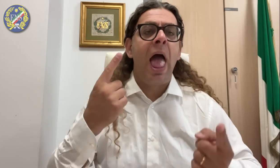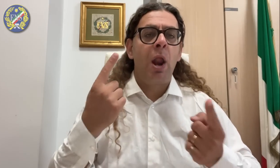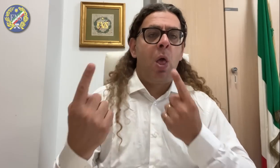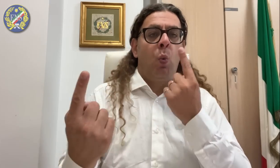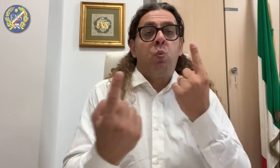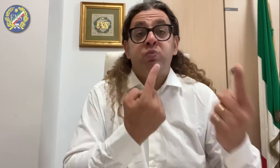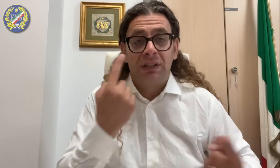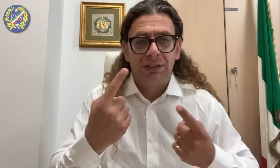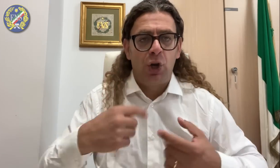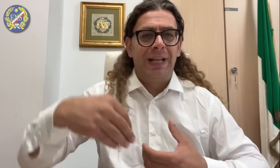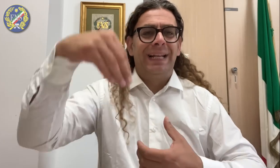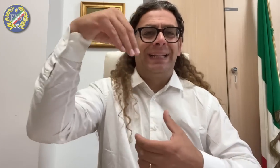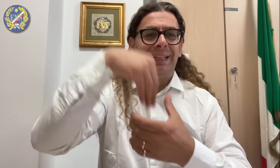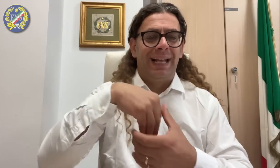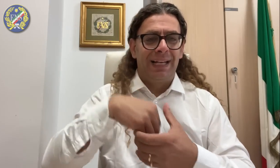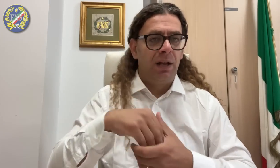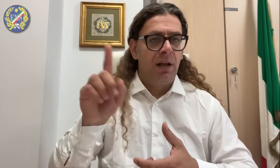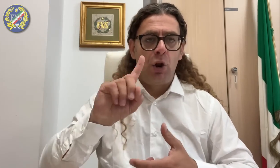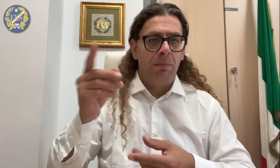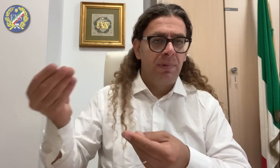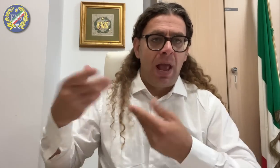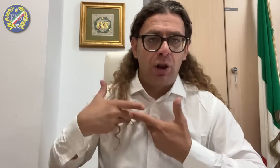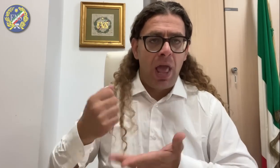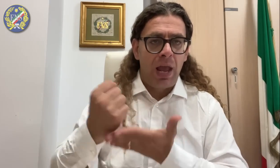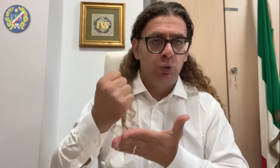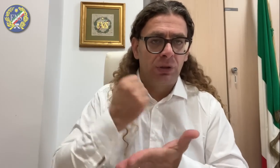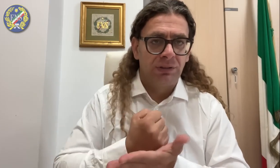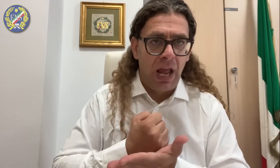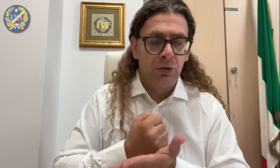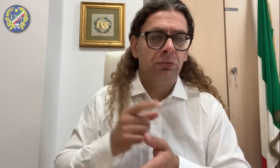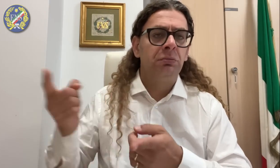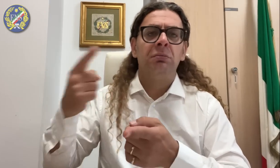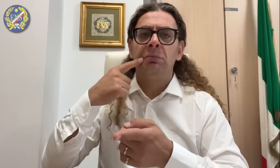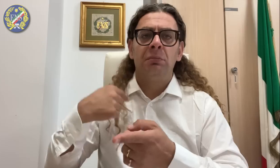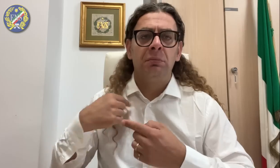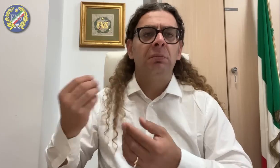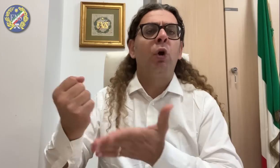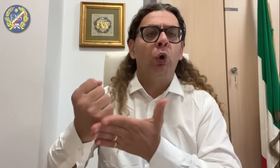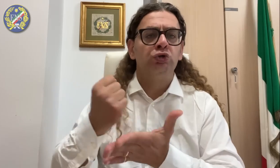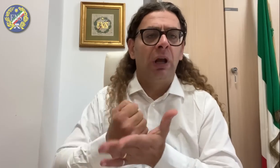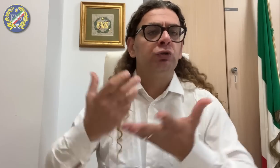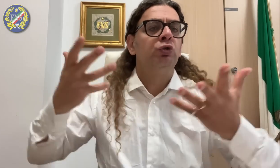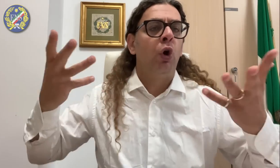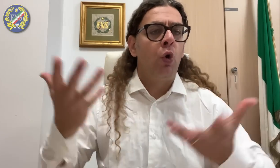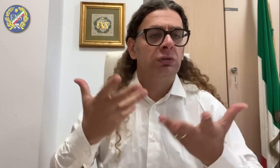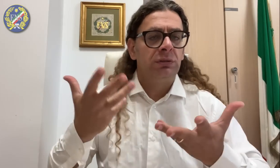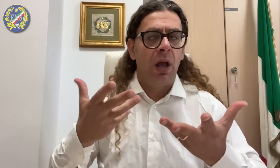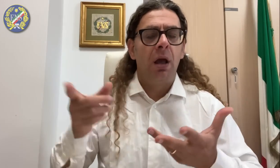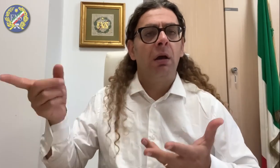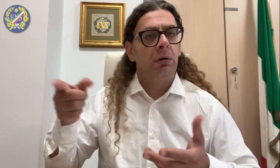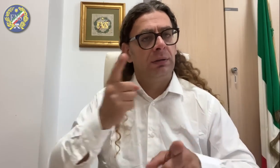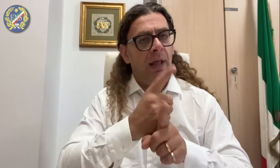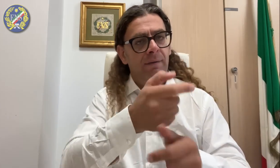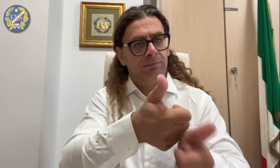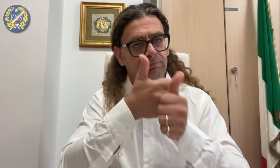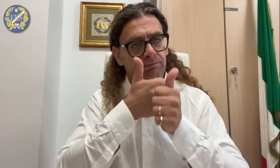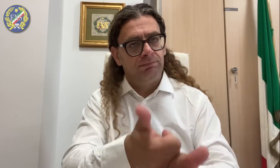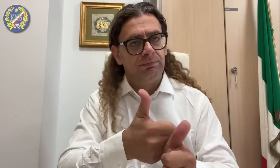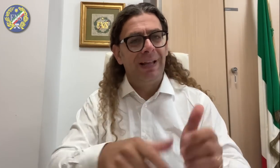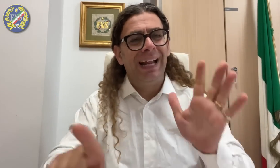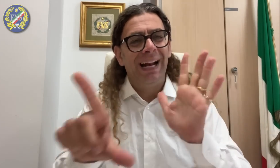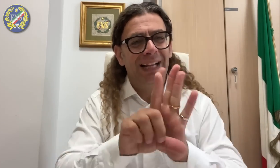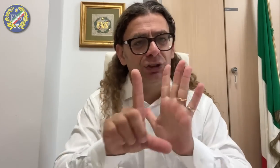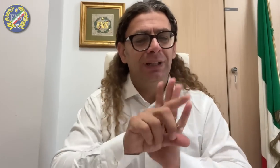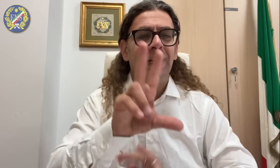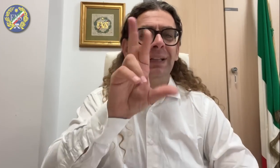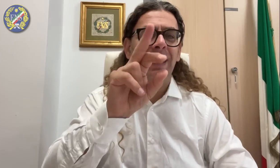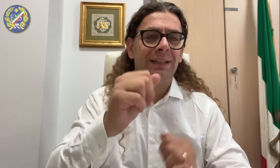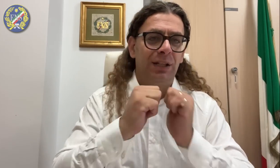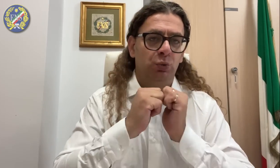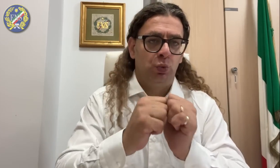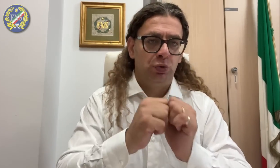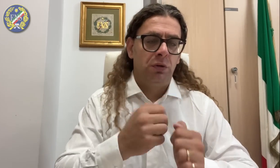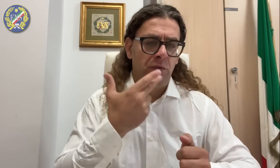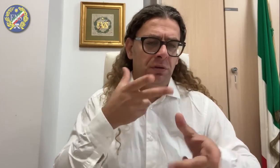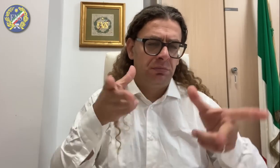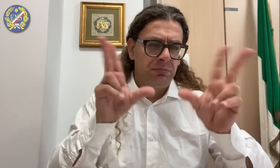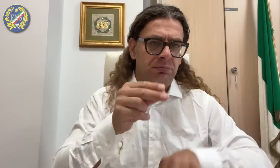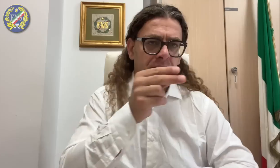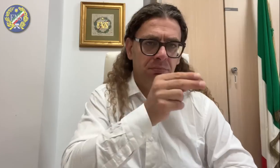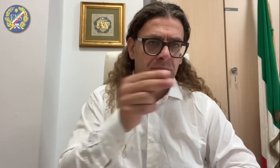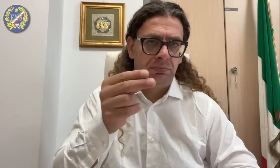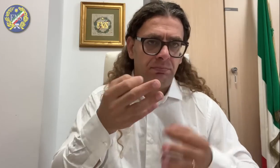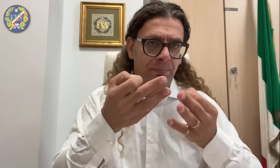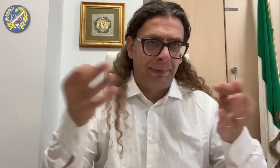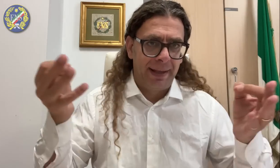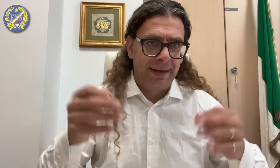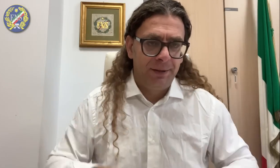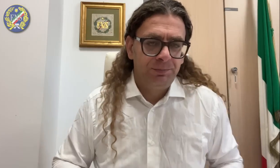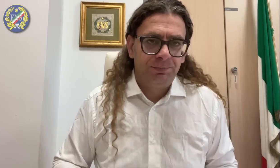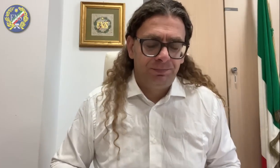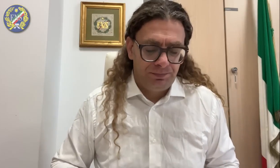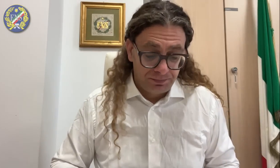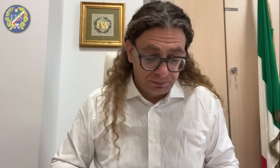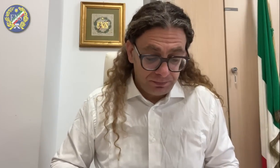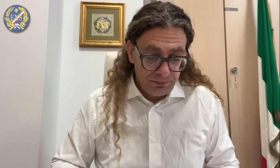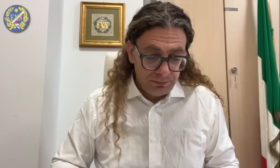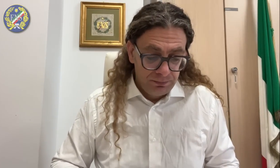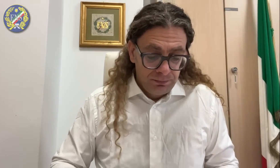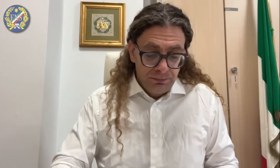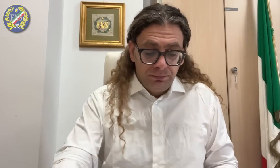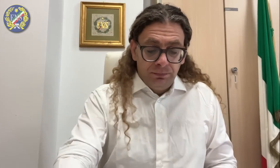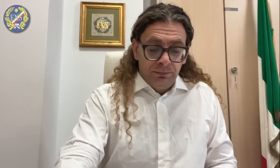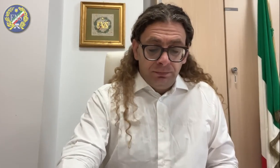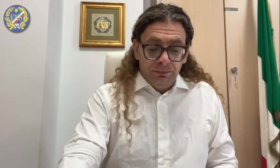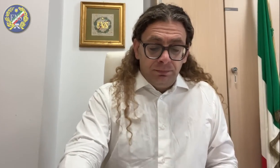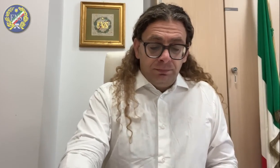questa è una questione interna, non ho ricevuto nessuna concessione in deroga, eravamo tenuti al rispetto del termine del 30 giugno, come previsto dalla legge.